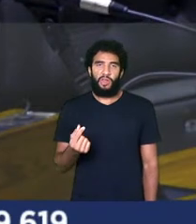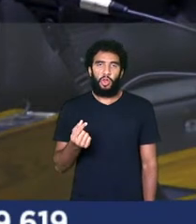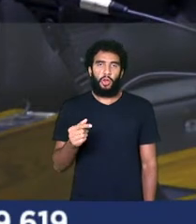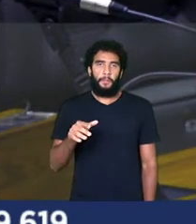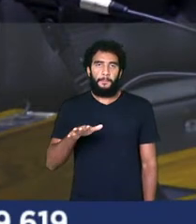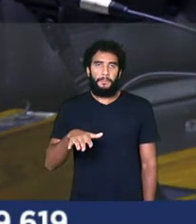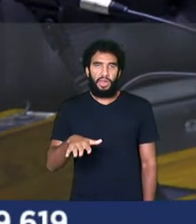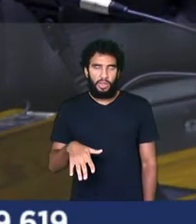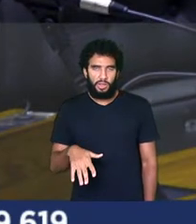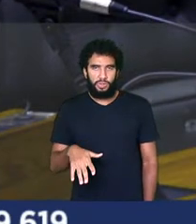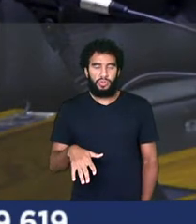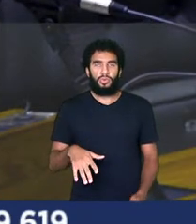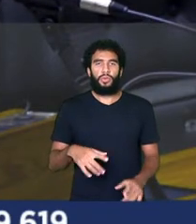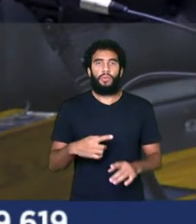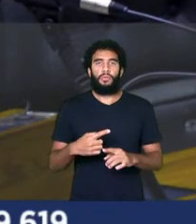17% É UMA ALÍQUOTA PEQUENA,